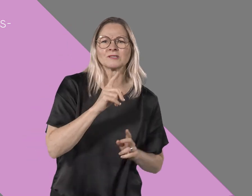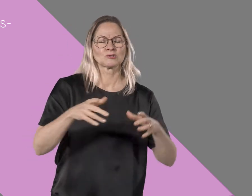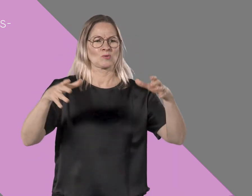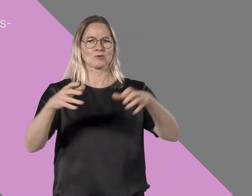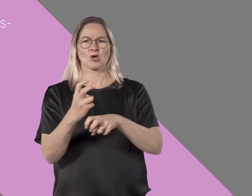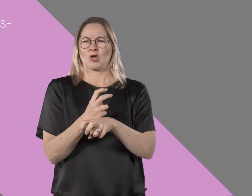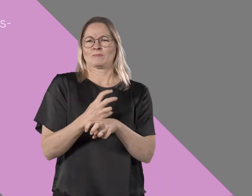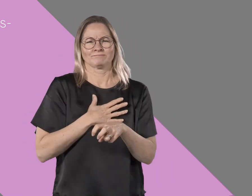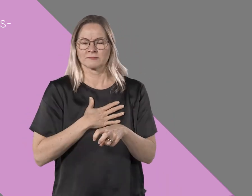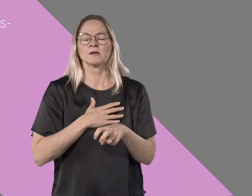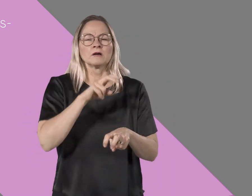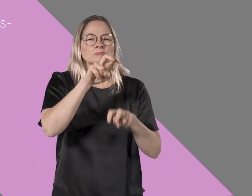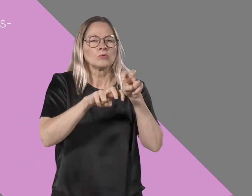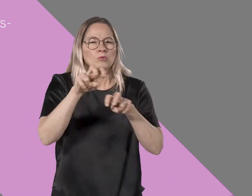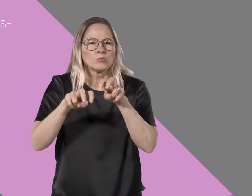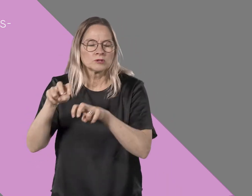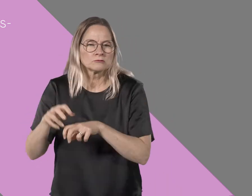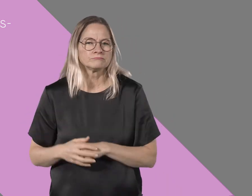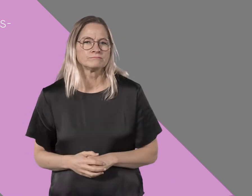ja yhteisön kokemuksia Suomessa 1900-luvulta nykypäivään.